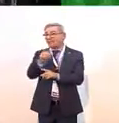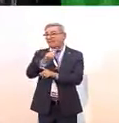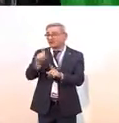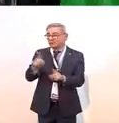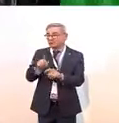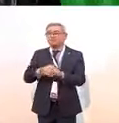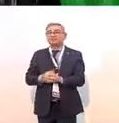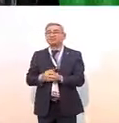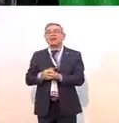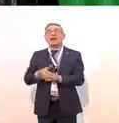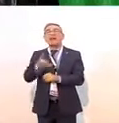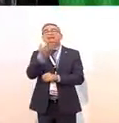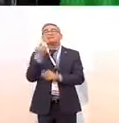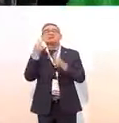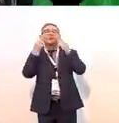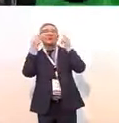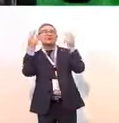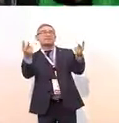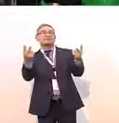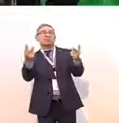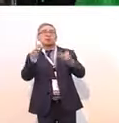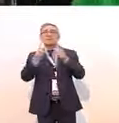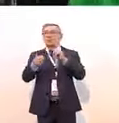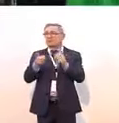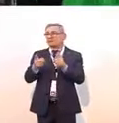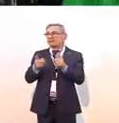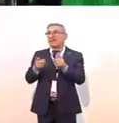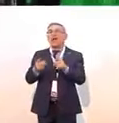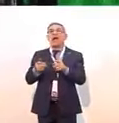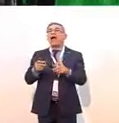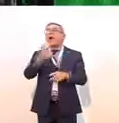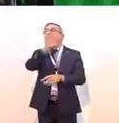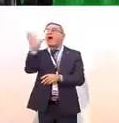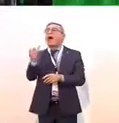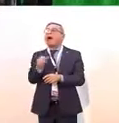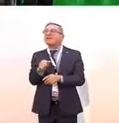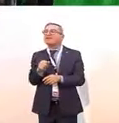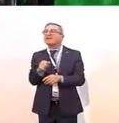senza una visione politica l’Africa resterà in mano di realtà che ne sfrutteranno l’immenso